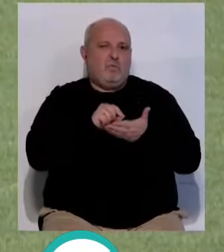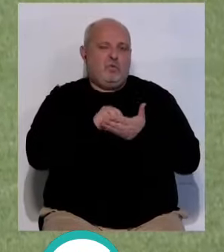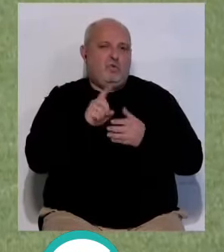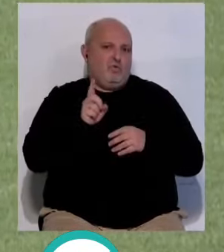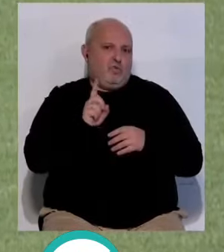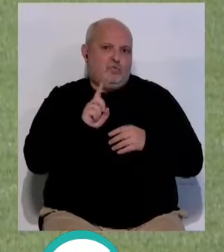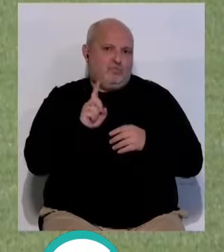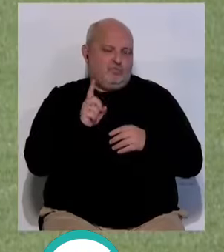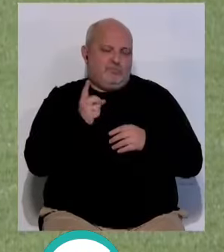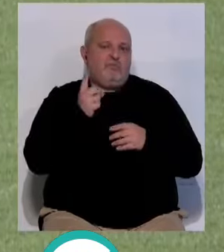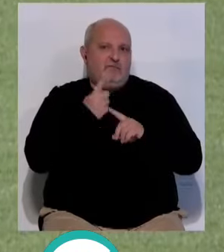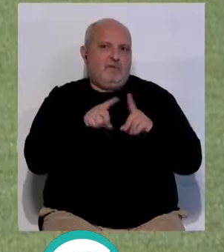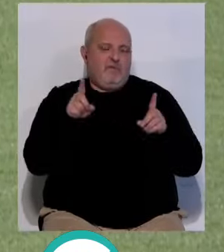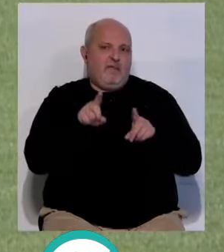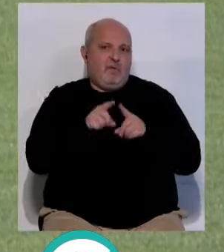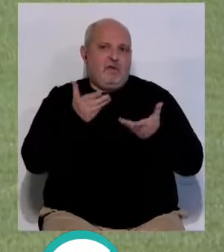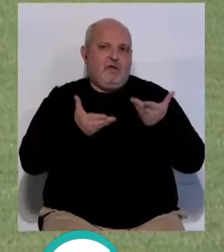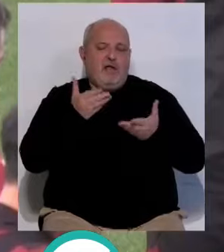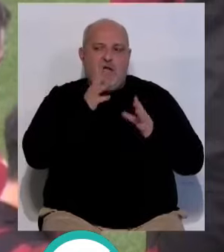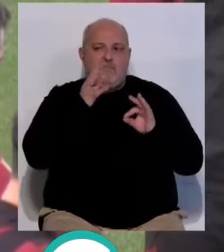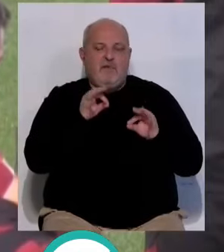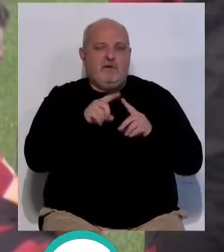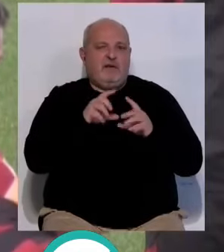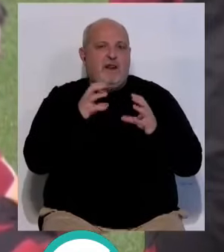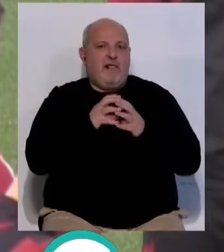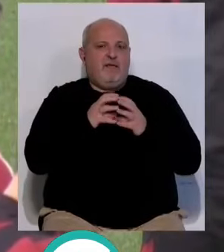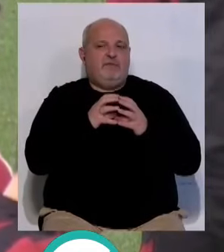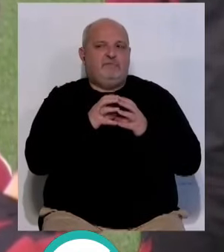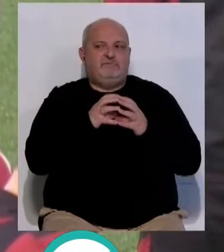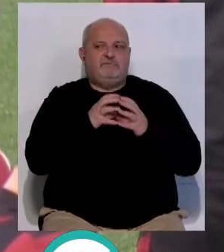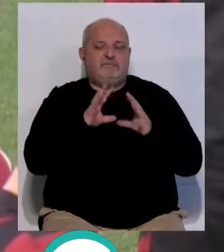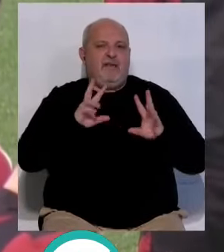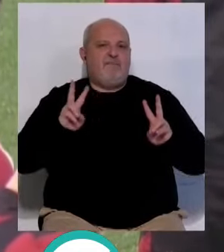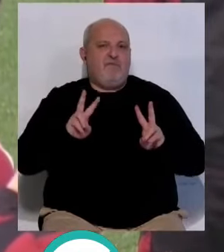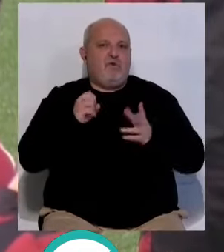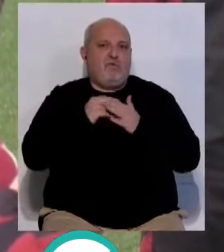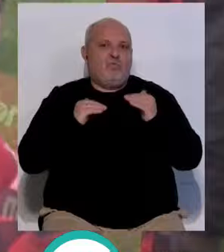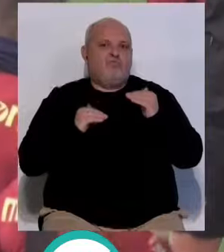punto La diferencia La diferencia es que ahora mismo el Granada está vivo otra la clasificación